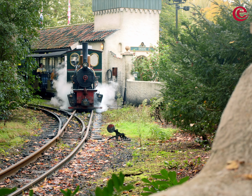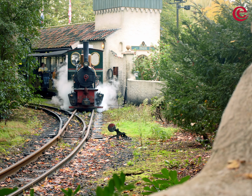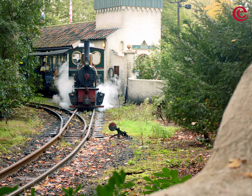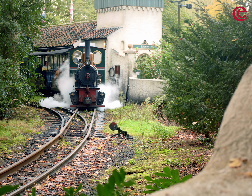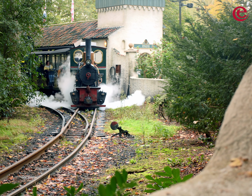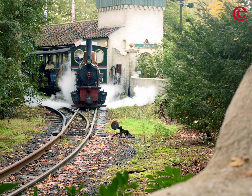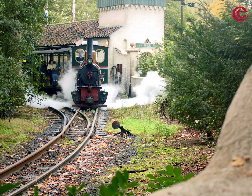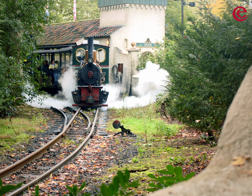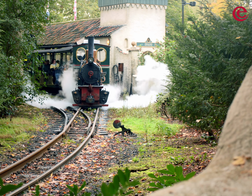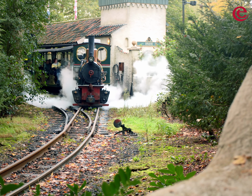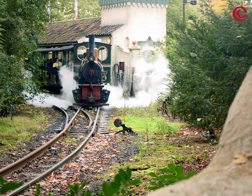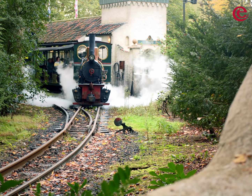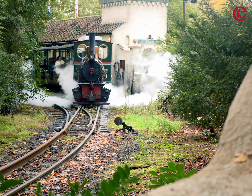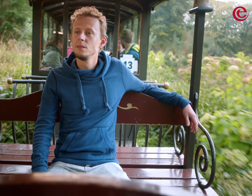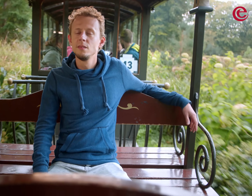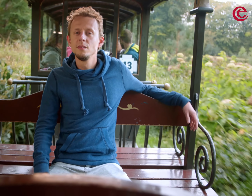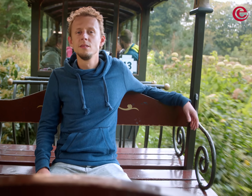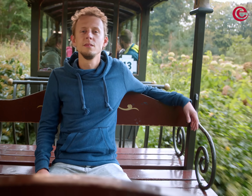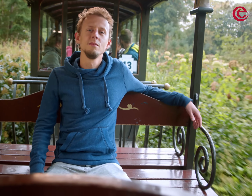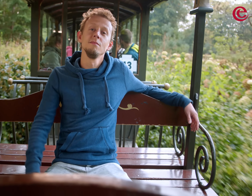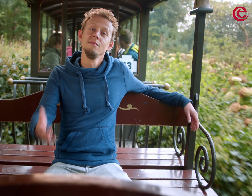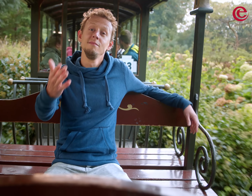Tobias stapt in. De trein rijdt langs bomen.